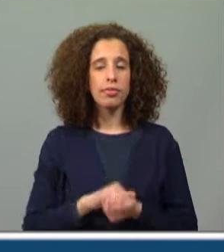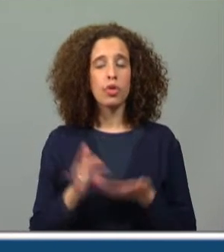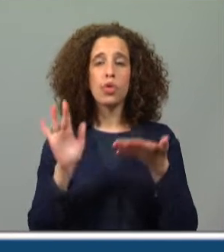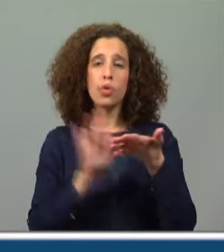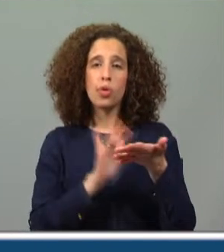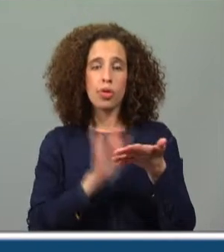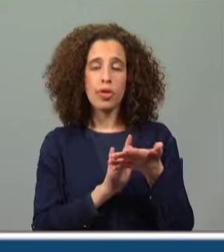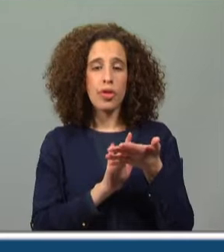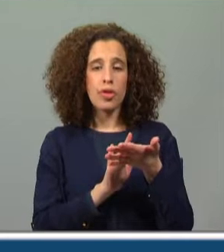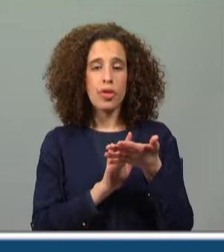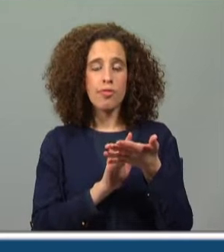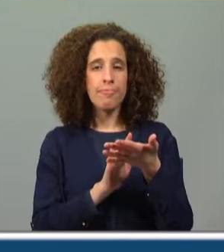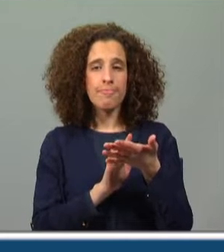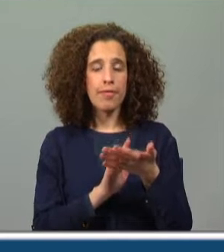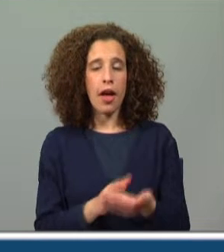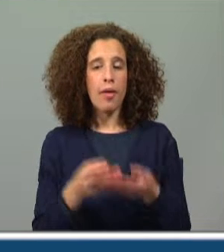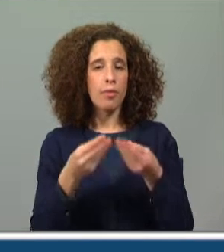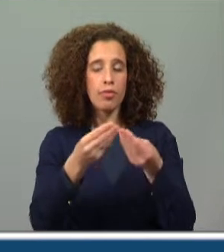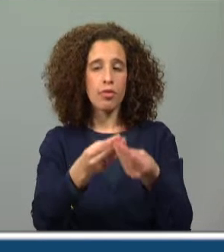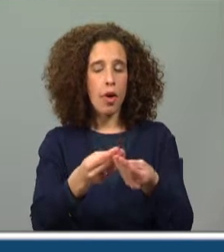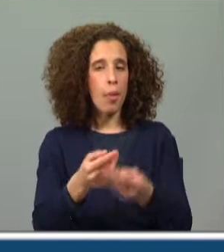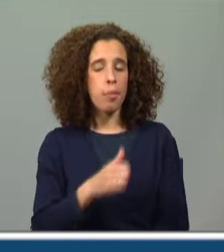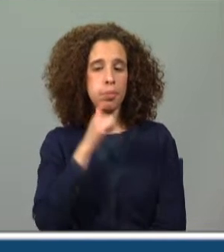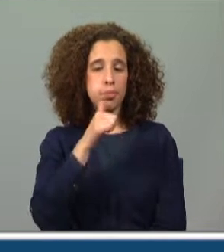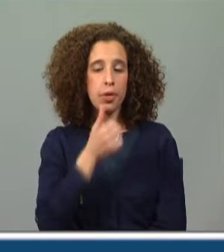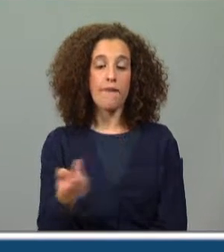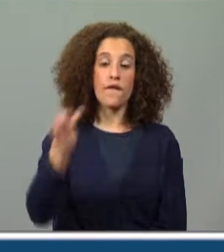ainda não estava em seu poder que eu voltasse no dia seguinte 我還沒有在你的權力範圍內第二天回來